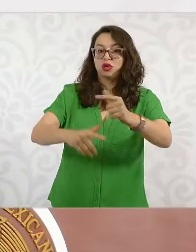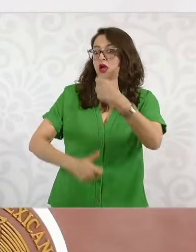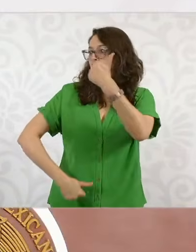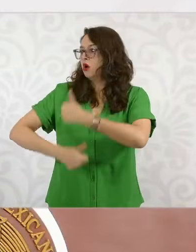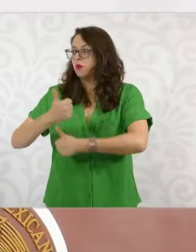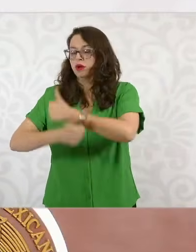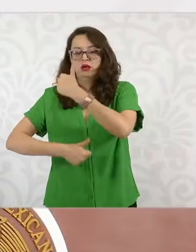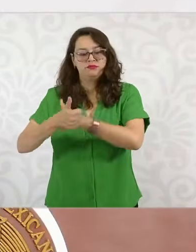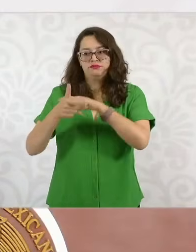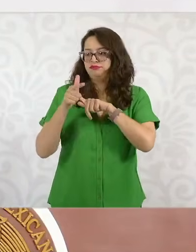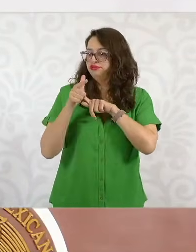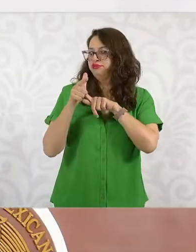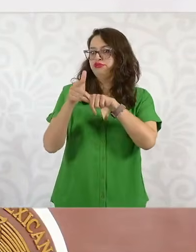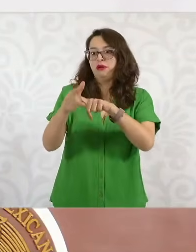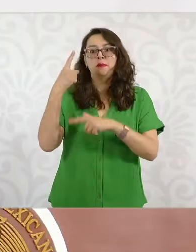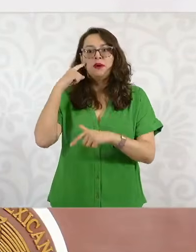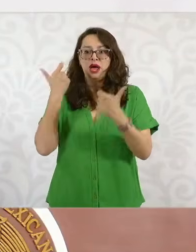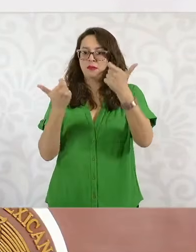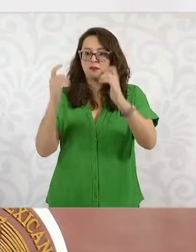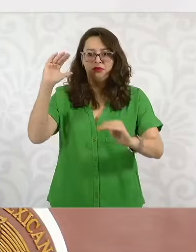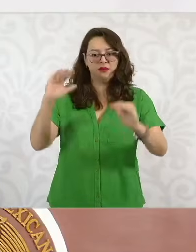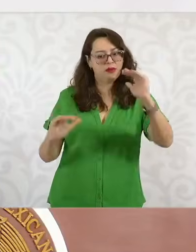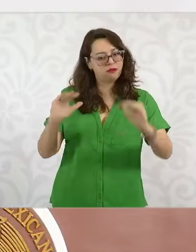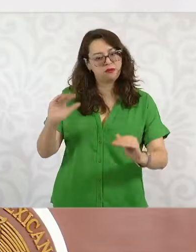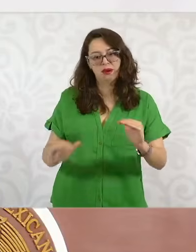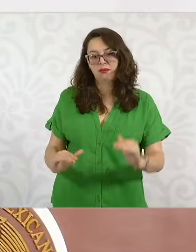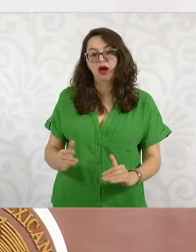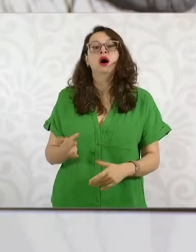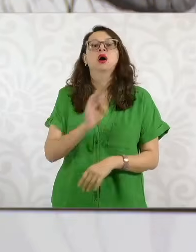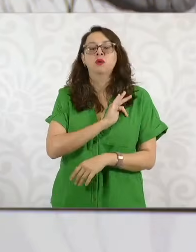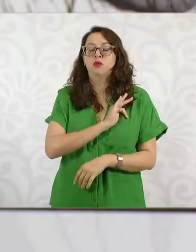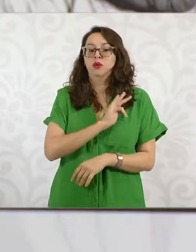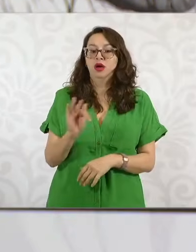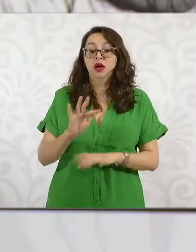se establece, que es lo que nos permite disminuir los costos y la compra consolidada que se está